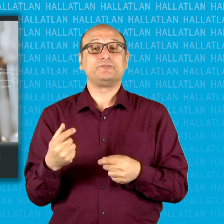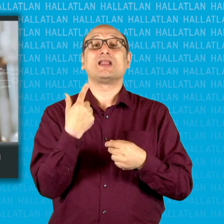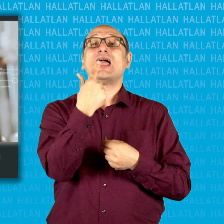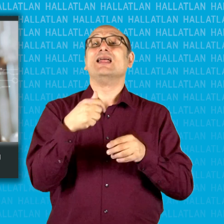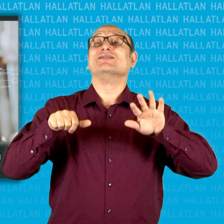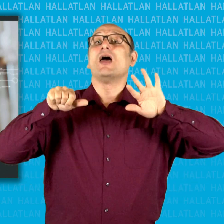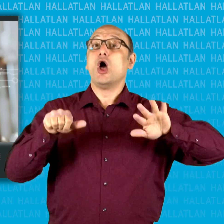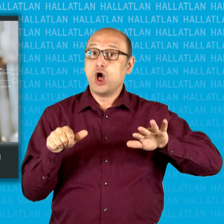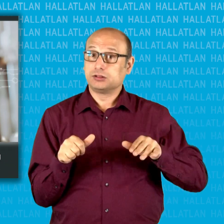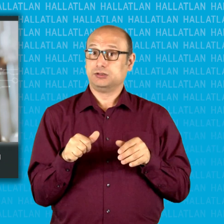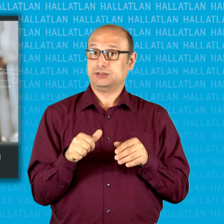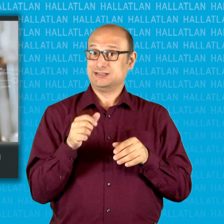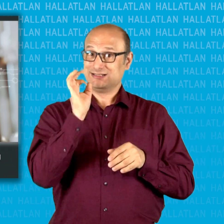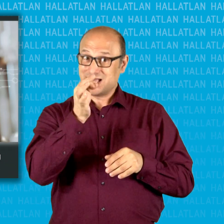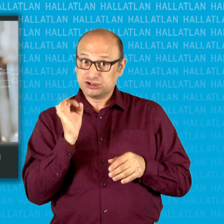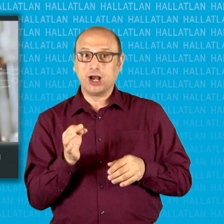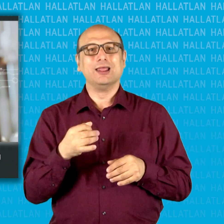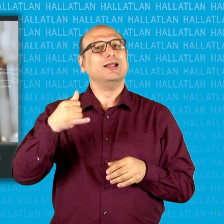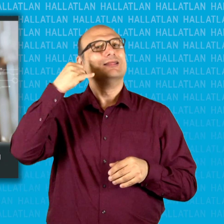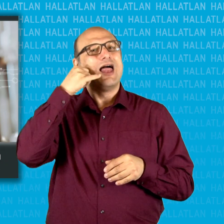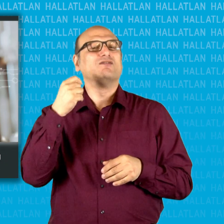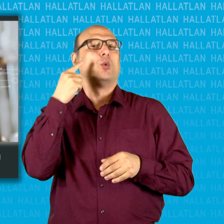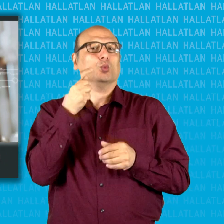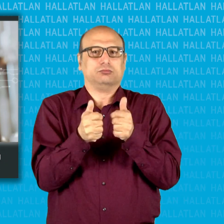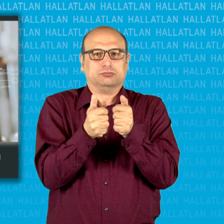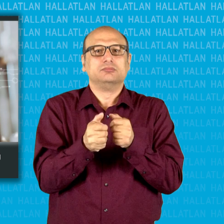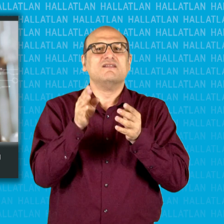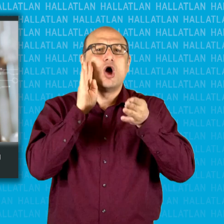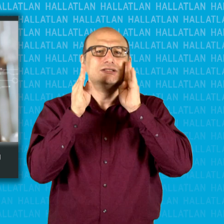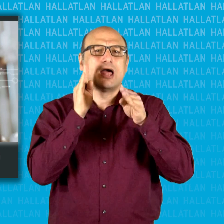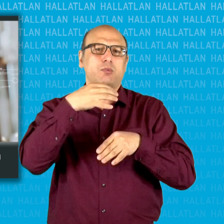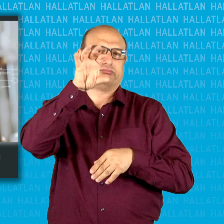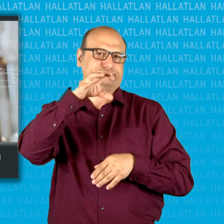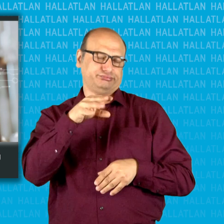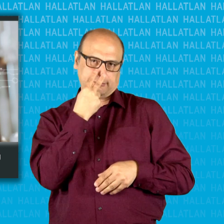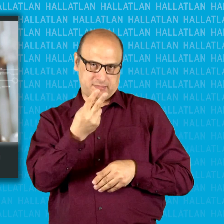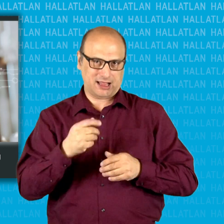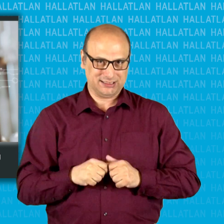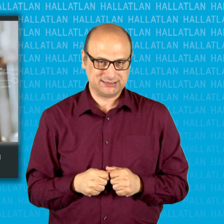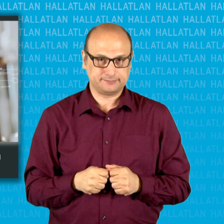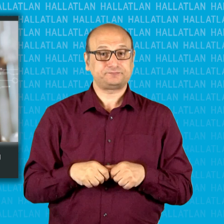76% pedig a telefonján keresztül lép fel a közösségi oldalakra.